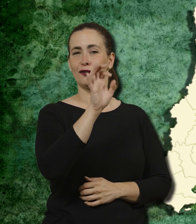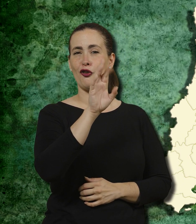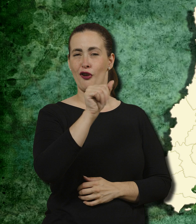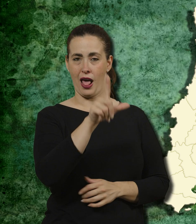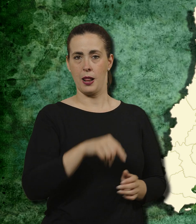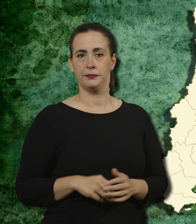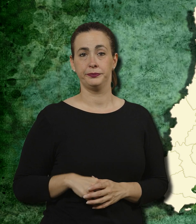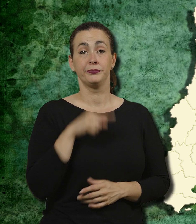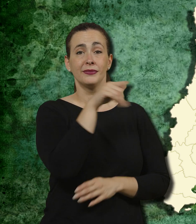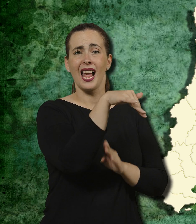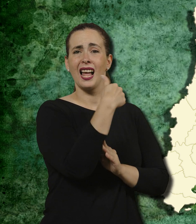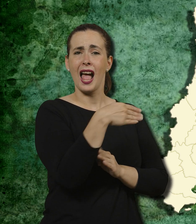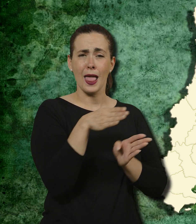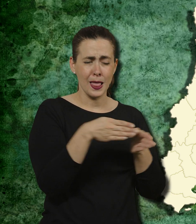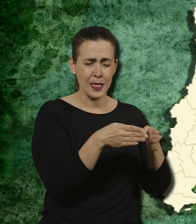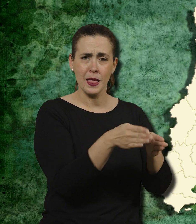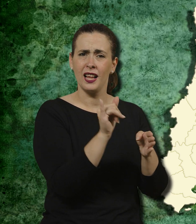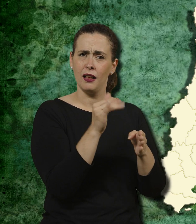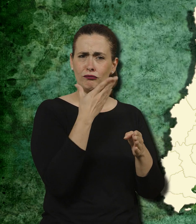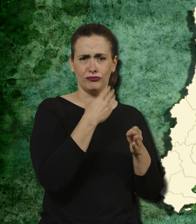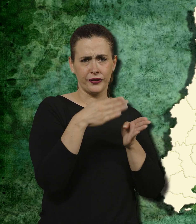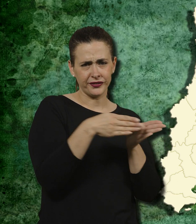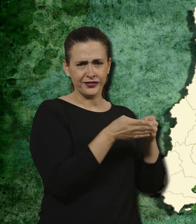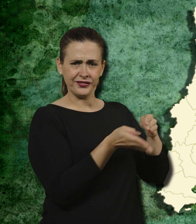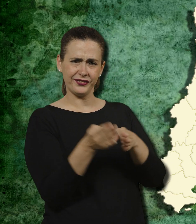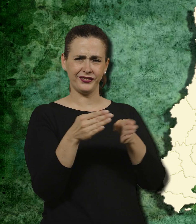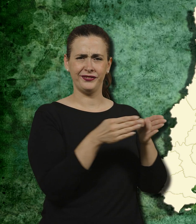des d'on ens endinsem a la grandesa del parc de la Serralada Litoral.